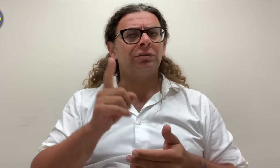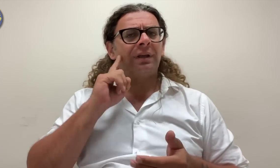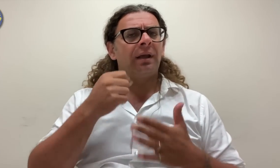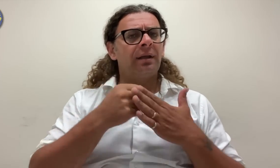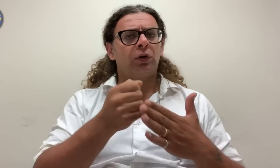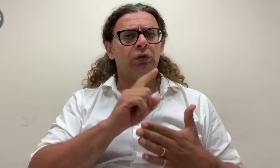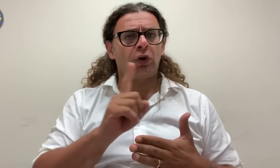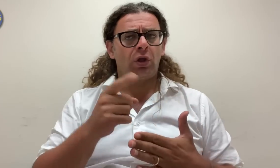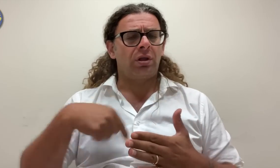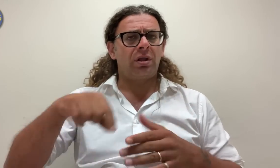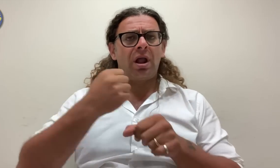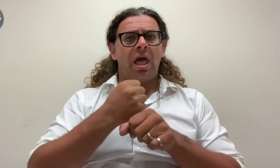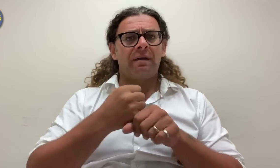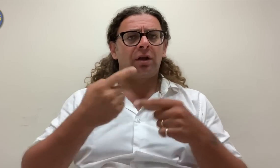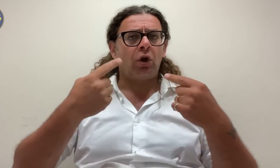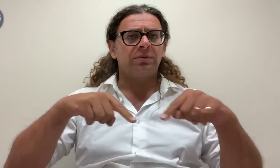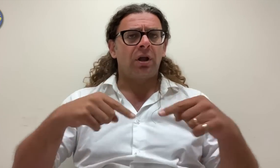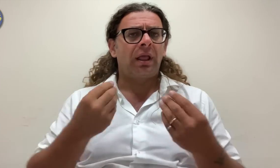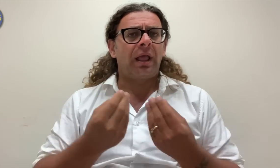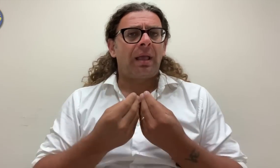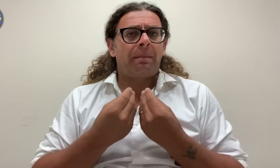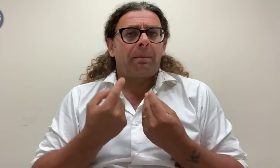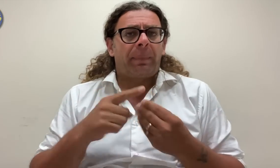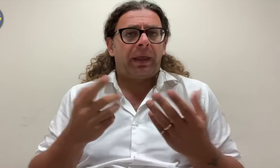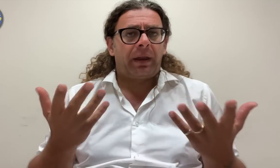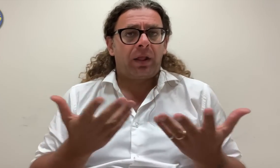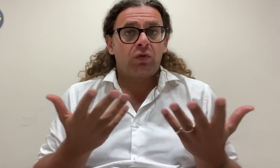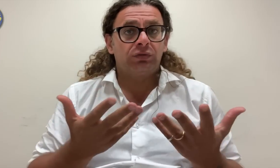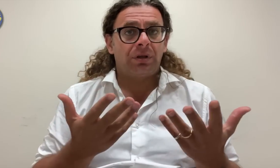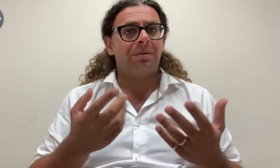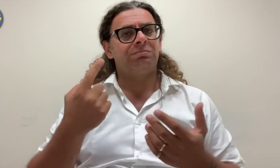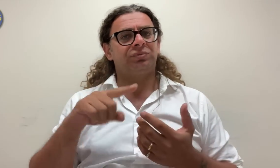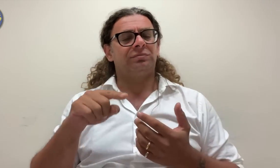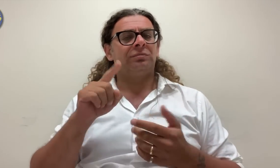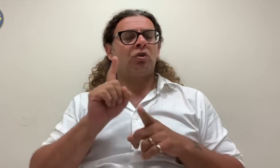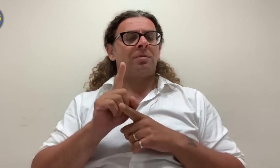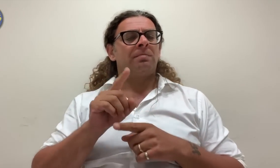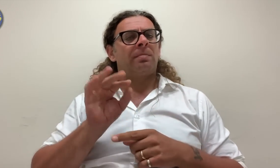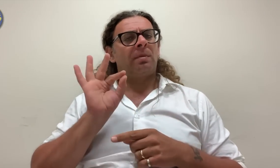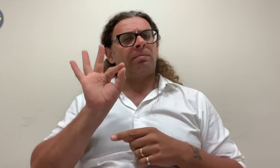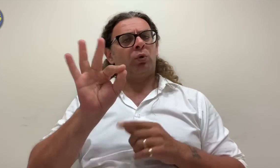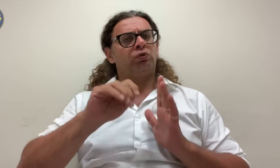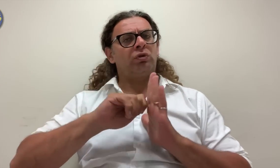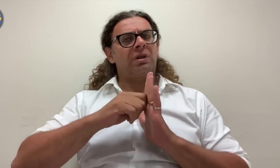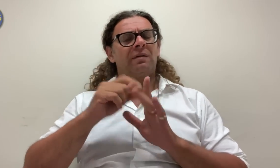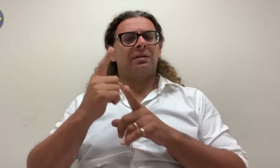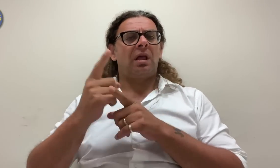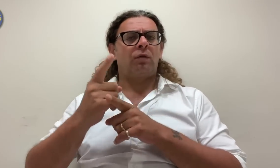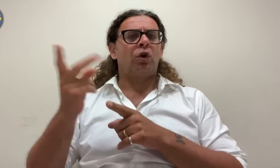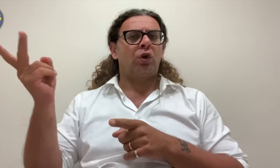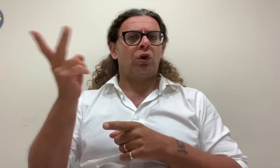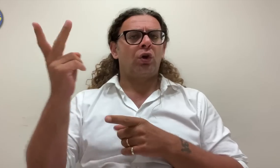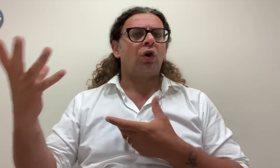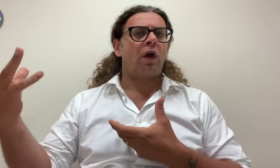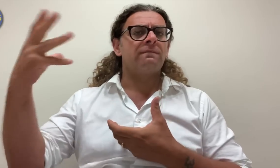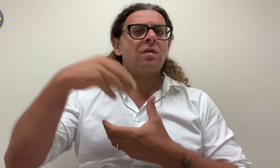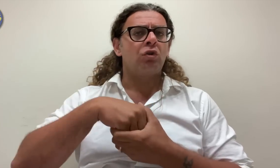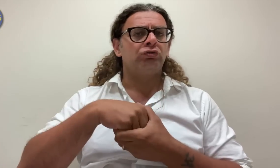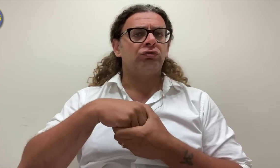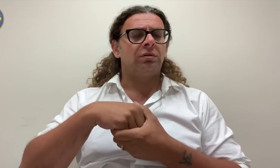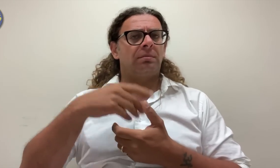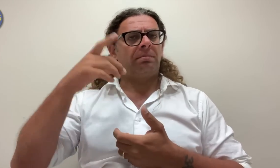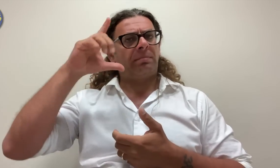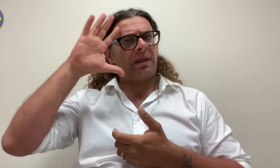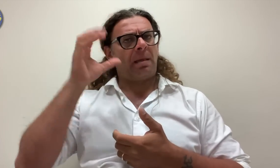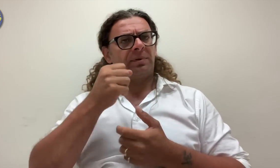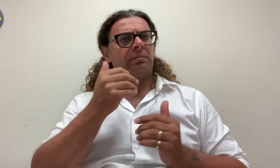supportassero, il lavoro della Commissione sarebbe vano. Questo è un punto chiave, è importante che entrambi questi Ministeri vengano coinvolti per far sì